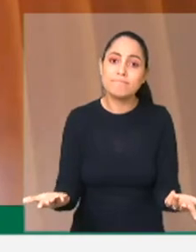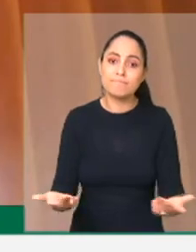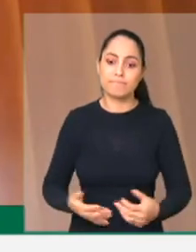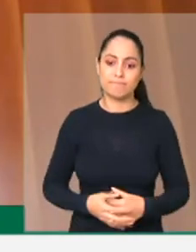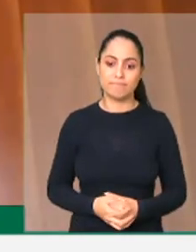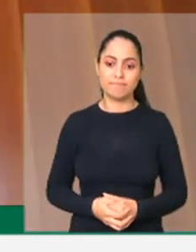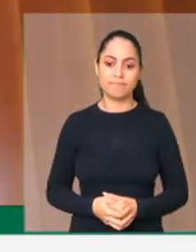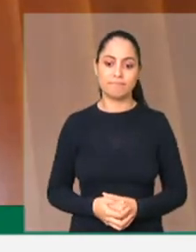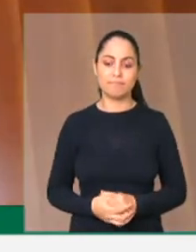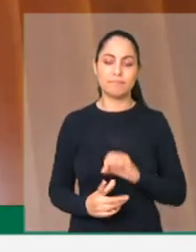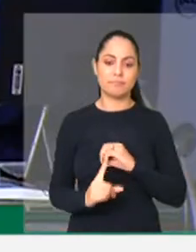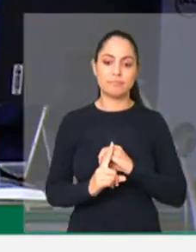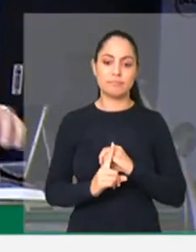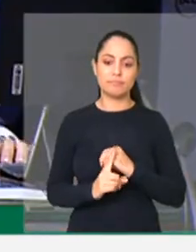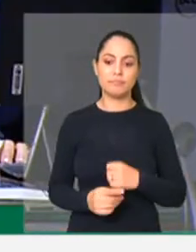DEPUTADO HILDO ROCHA. PARA FALAR CONTRA A MATÉRIA,